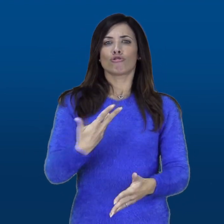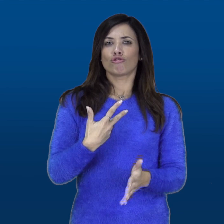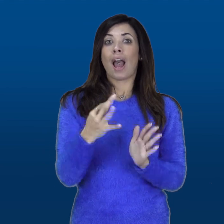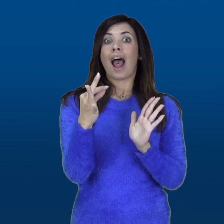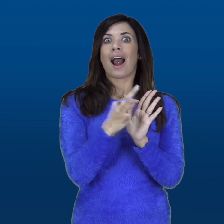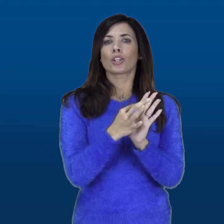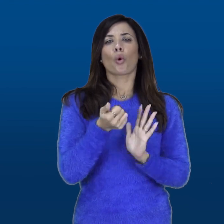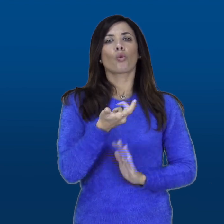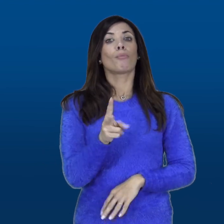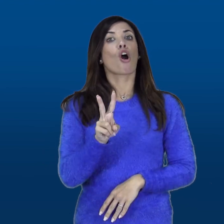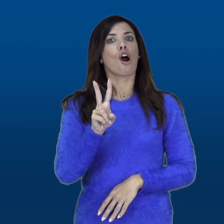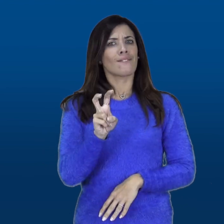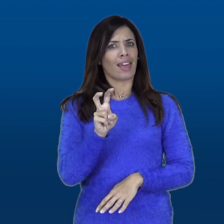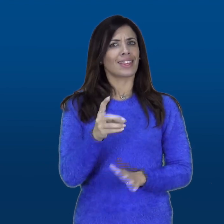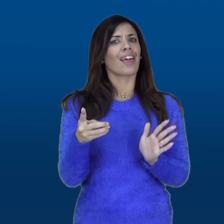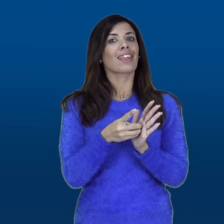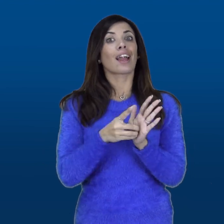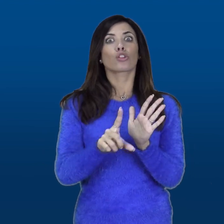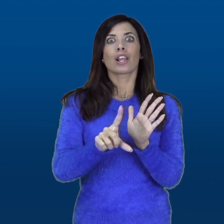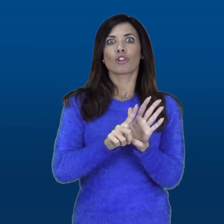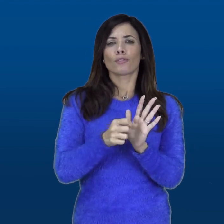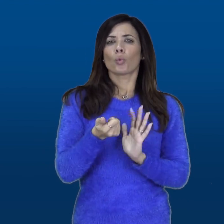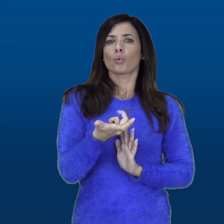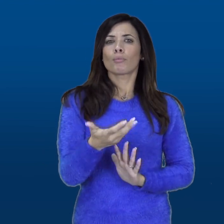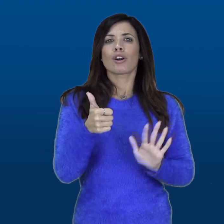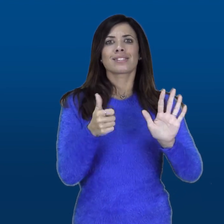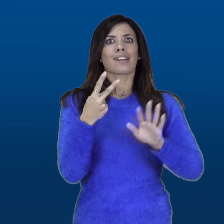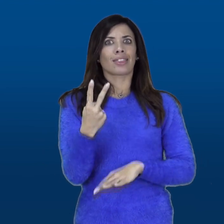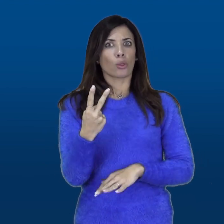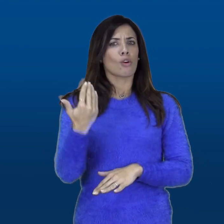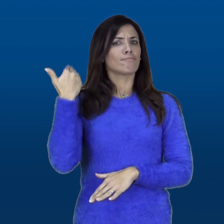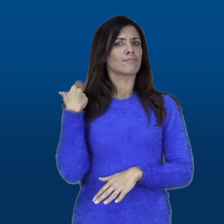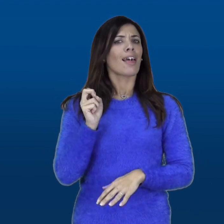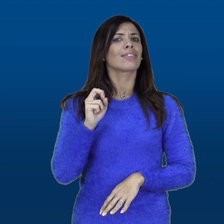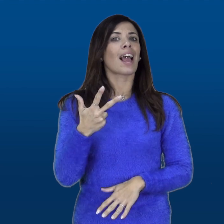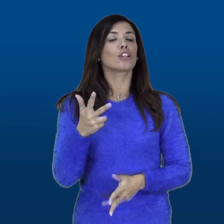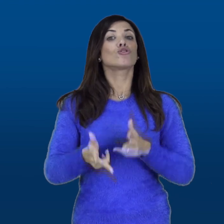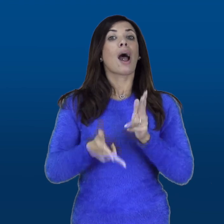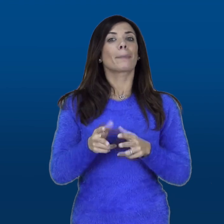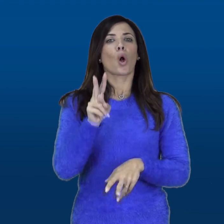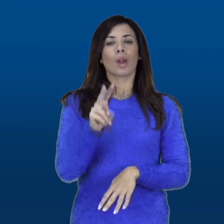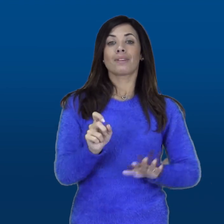a tale proposito vorremmo ricordarvi l'importanza dell'art. 20 del Decreto Legislativo 13 aprile 2017 n.62